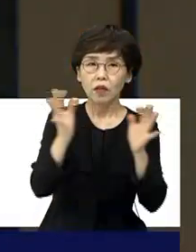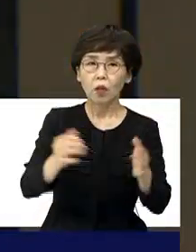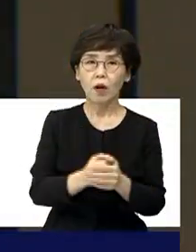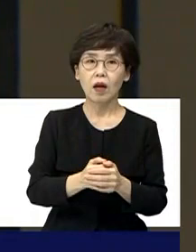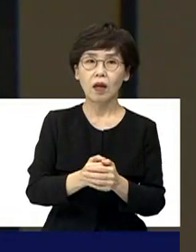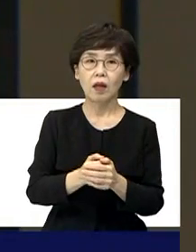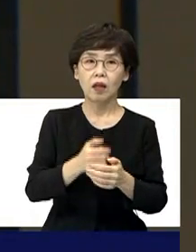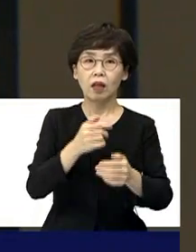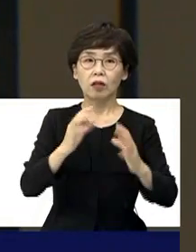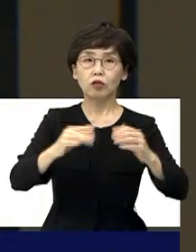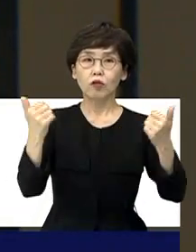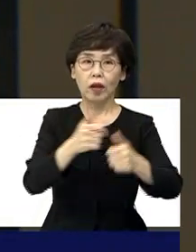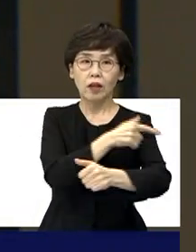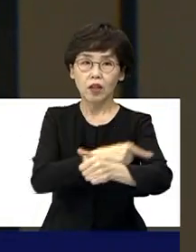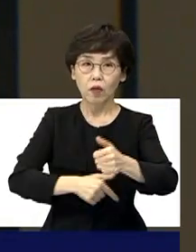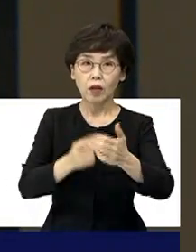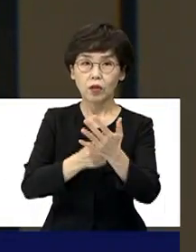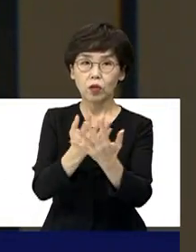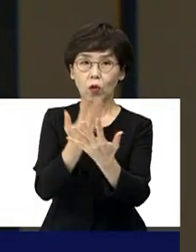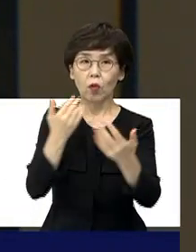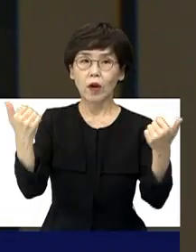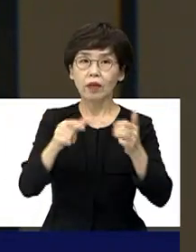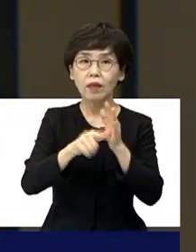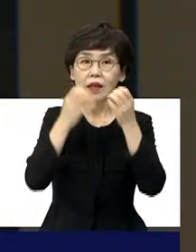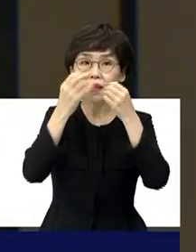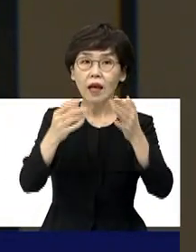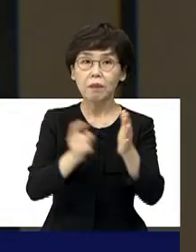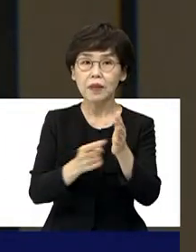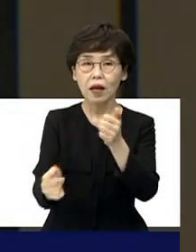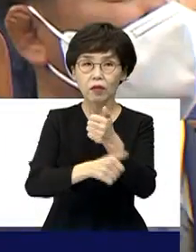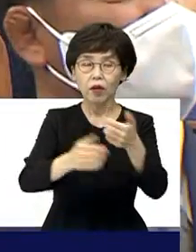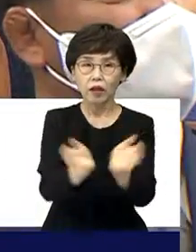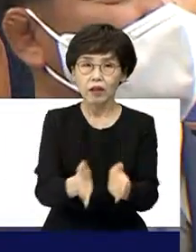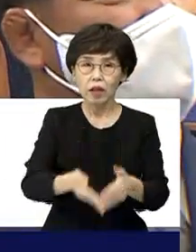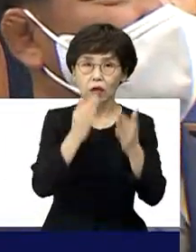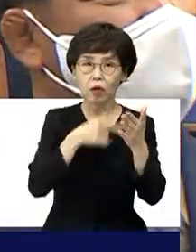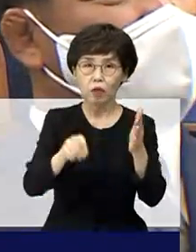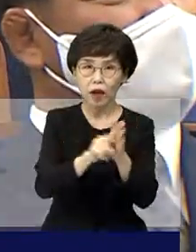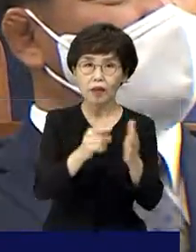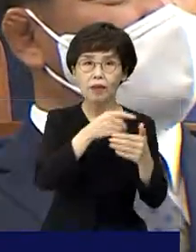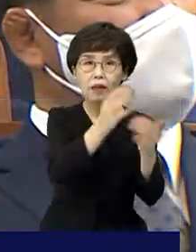동안 진행한 의원총회에서 새 비상대책위원회 출범을 위한 당헌